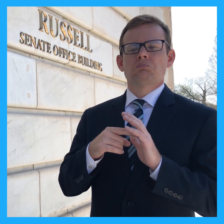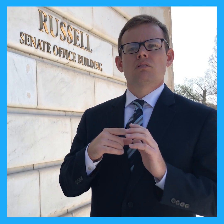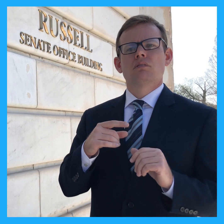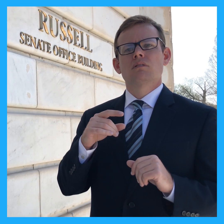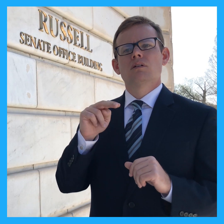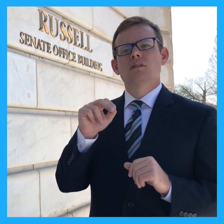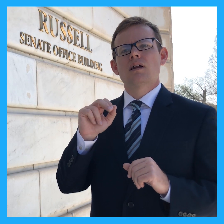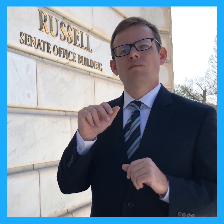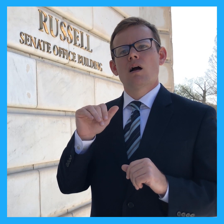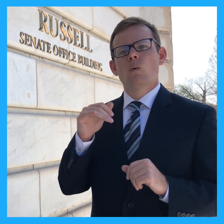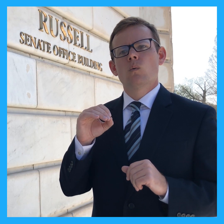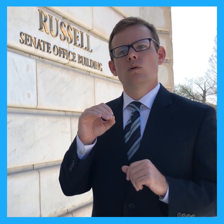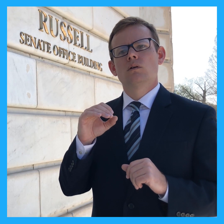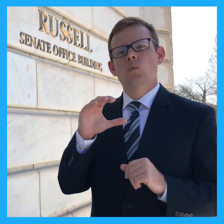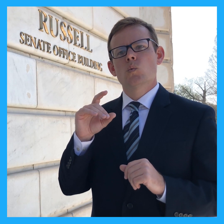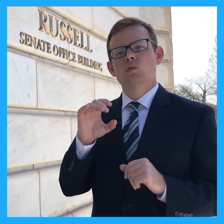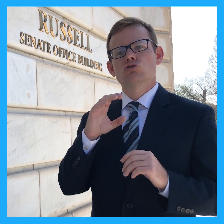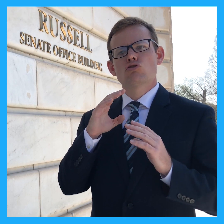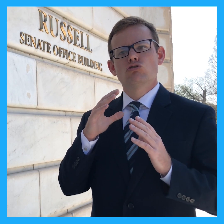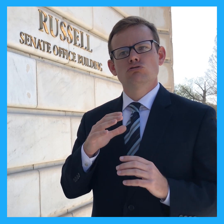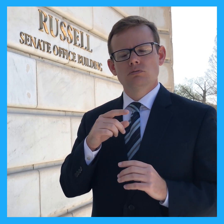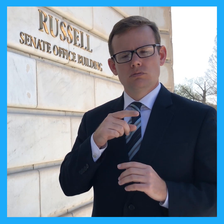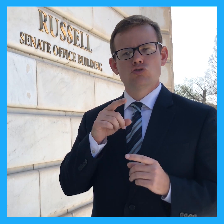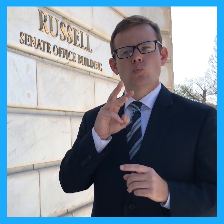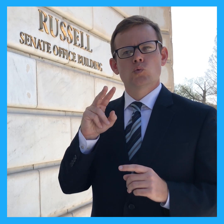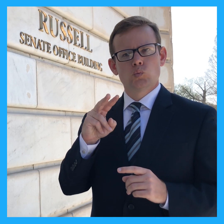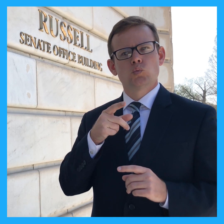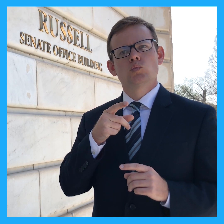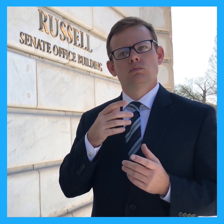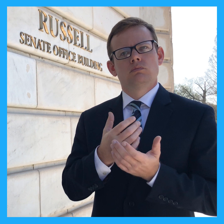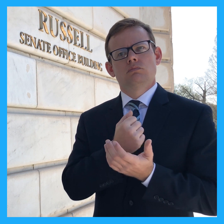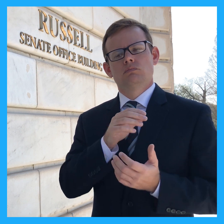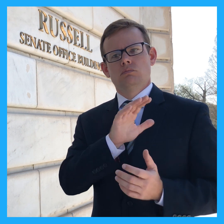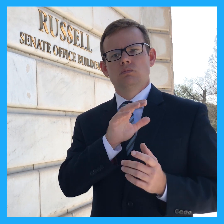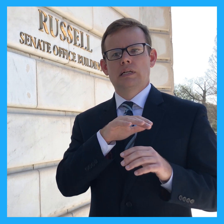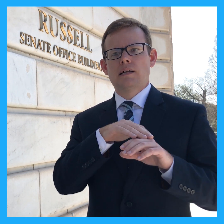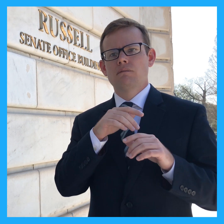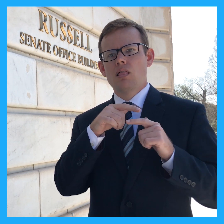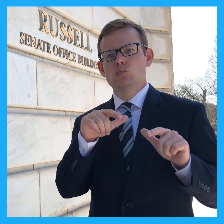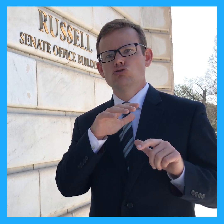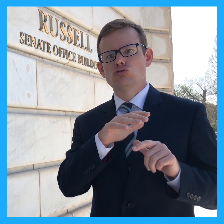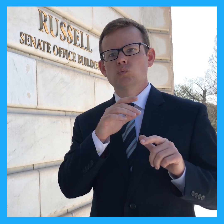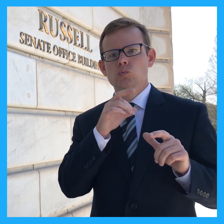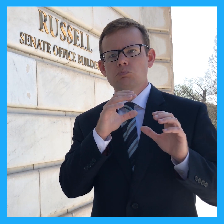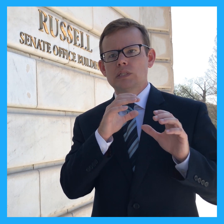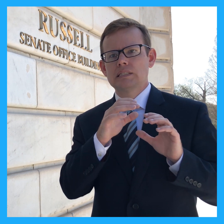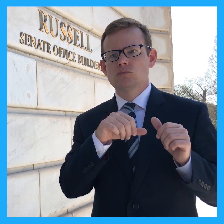Por ejemplo, durante la Segunda Guerra Mundial, teníamos a los que hablaban el Código Navajo. Hicimos uso de su idioma nativa para comunicarnos